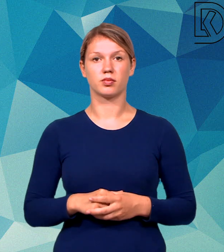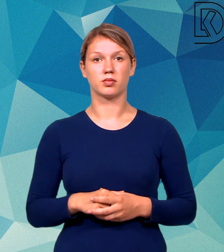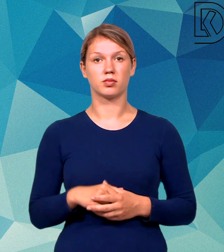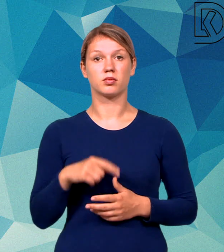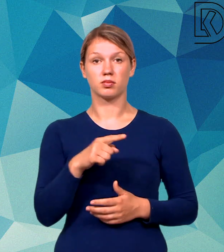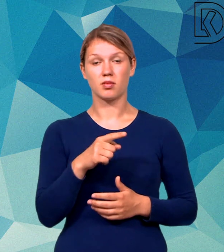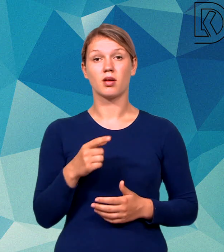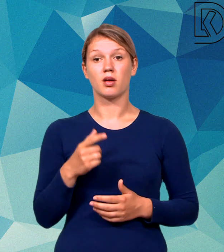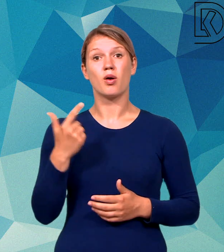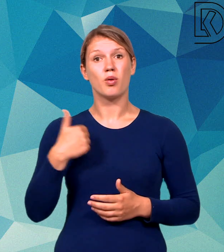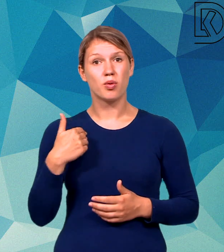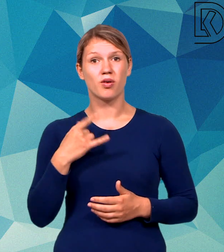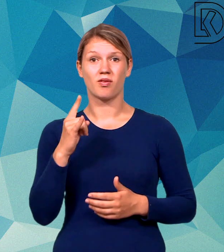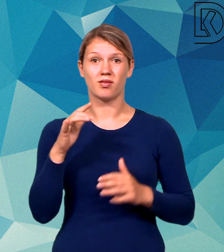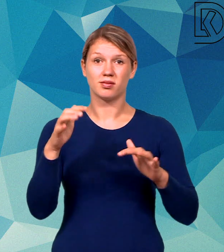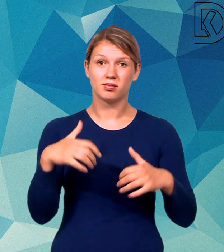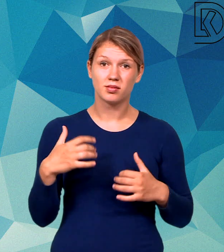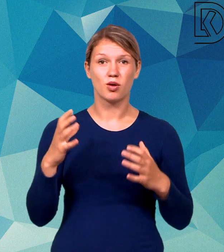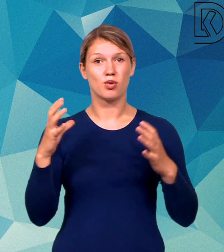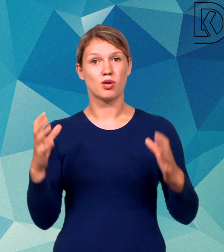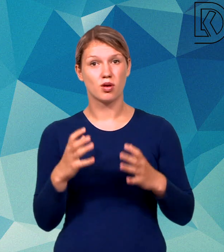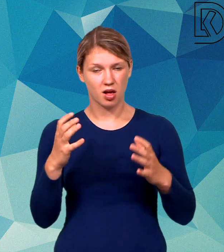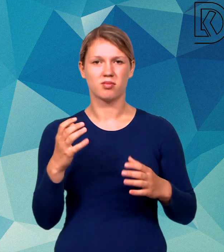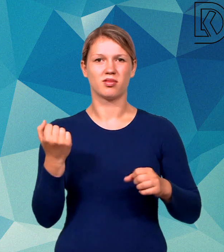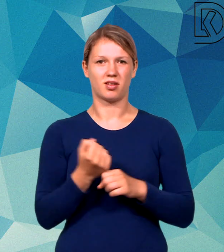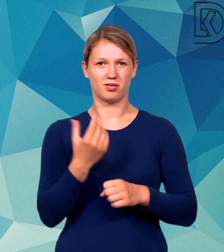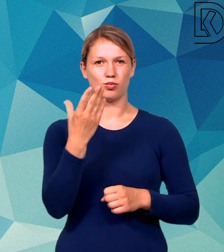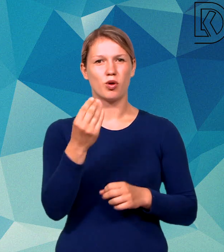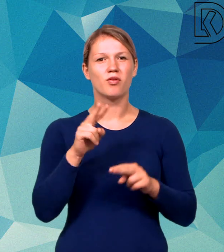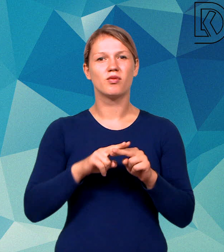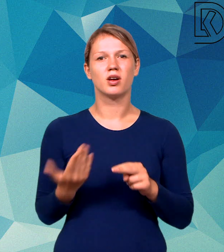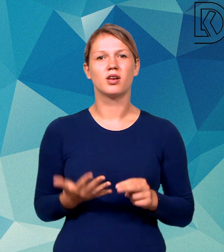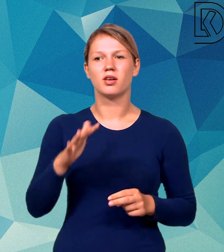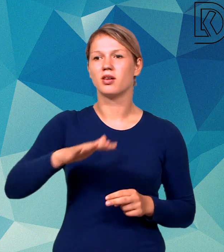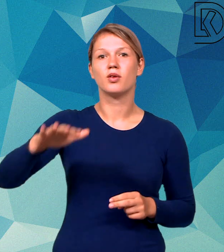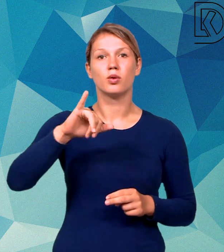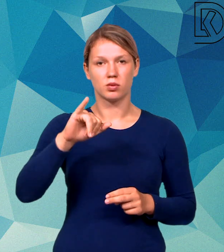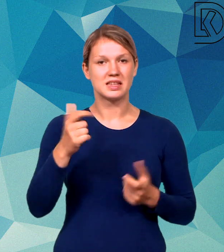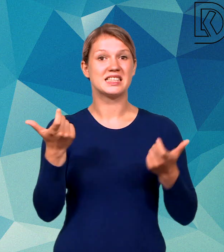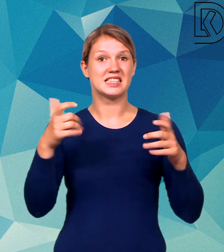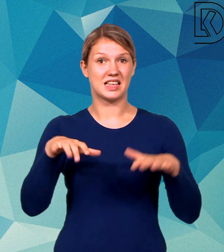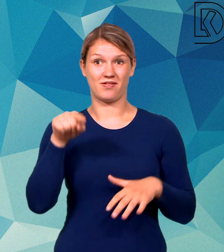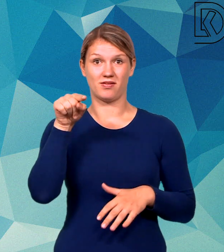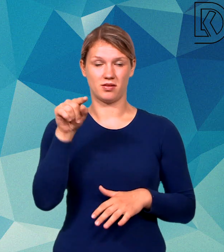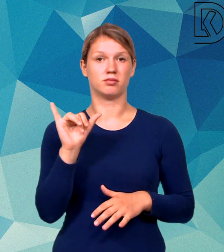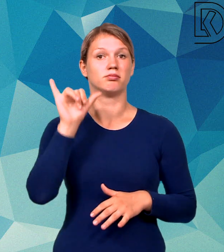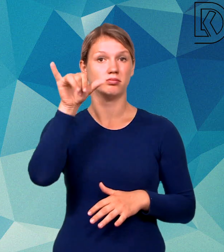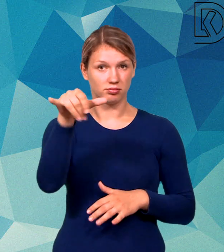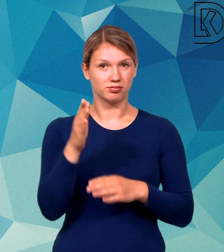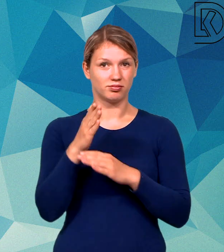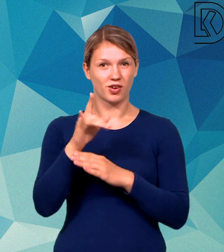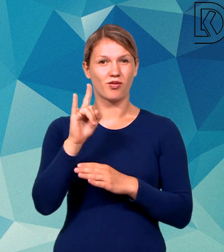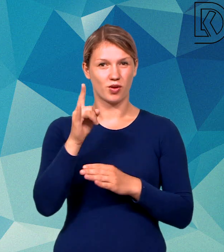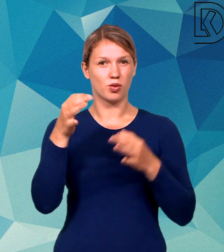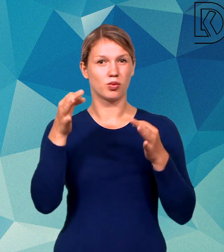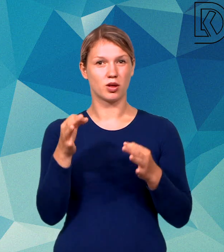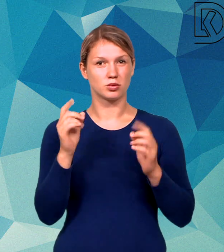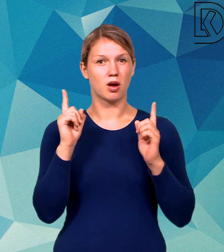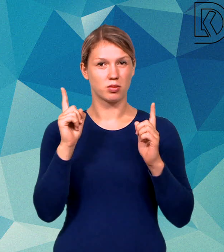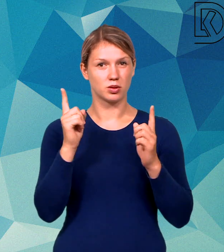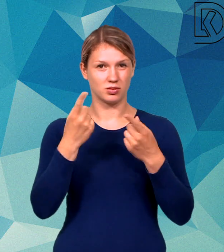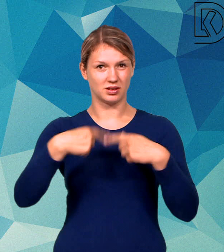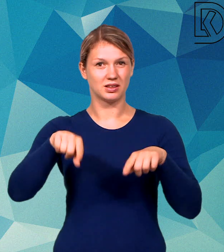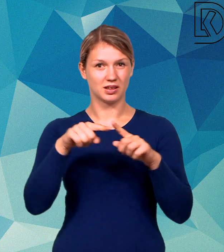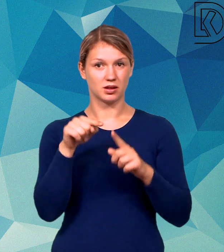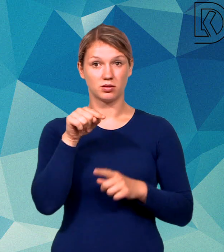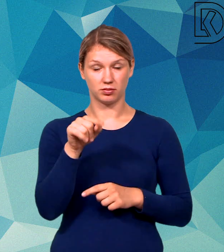Norint įsivaikinti ar globoti vaiką, reikia kreiptis į savo rajono savivaldybės vaiko teisių apsaugos skyrių,